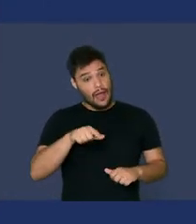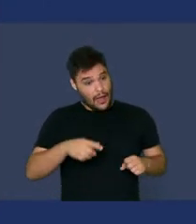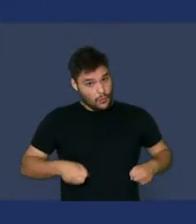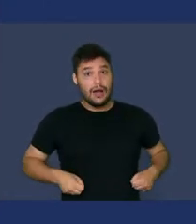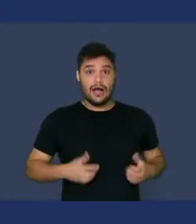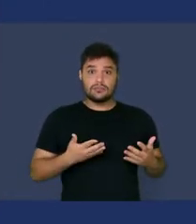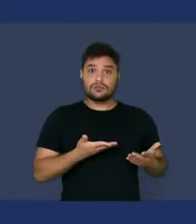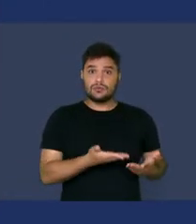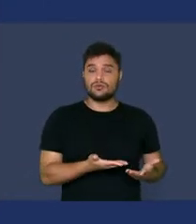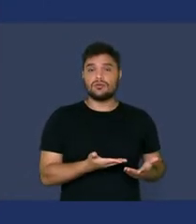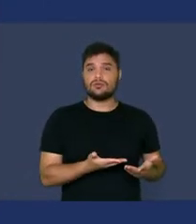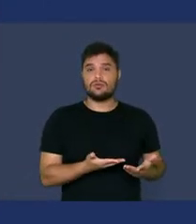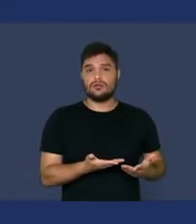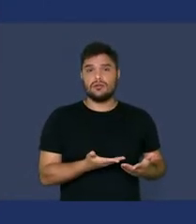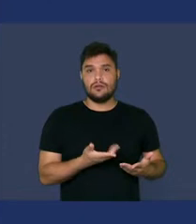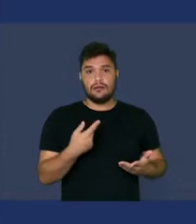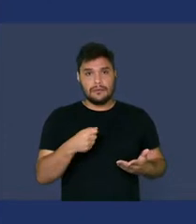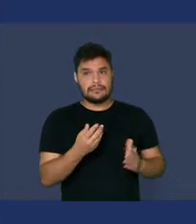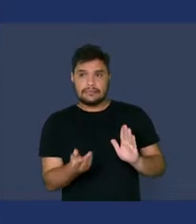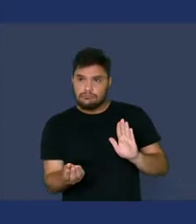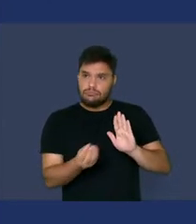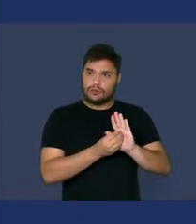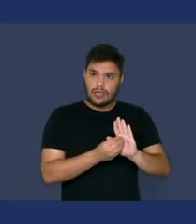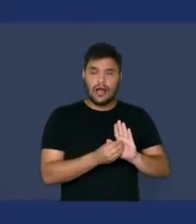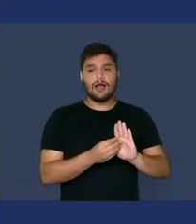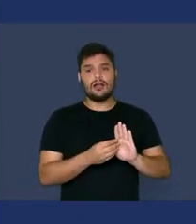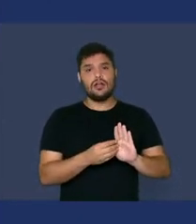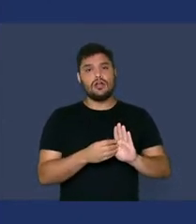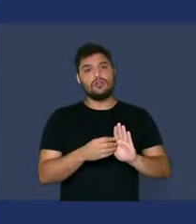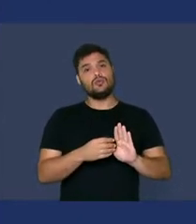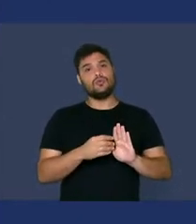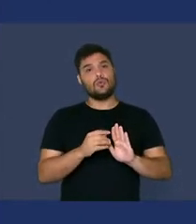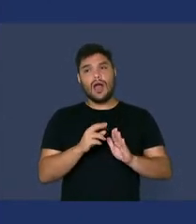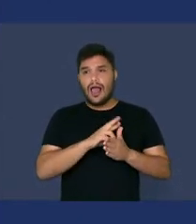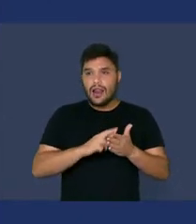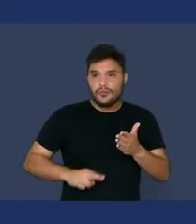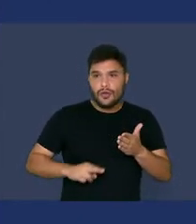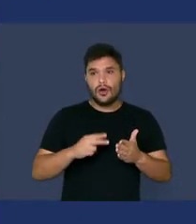CONTAS DO GOVERNO. ELE DEVE ENTRAR COMO DESPESA, DEVE FAZER PARTE DO RESULTADO